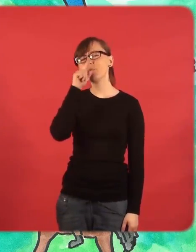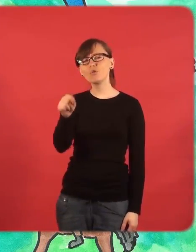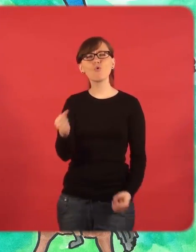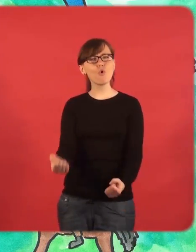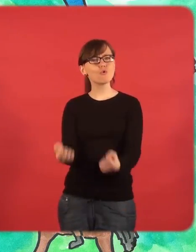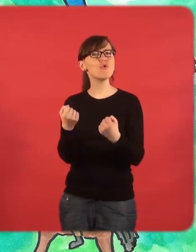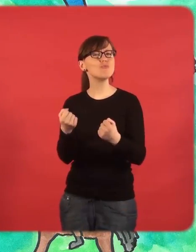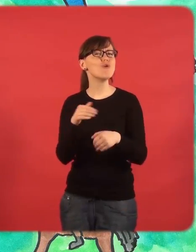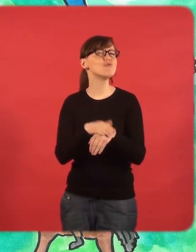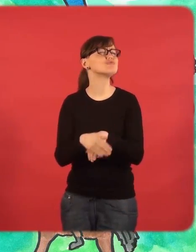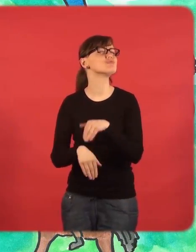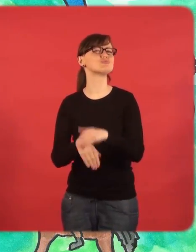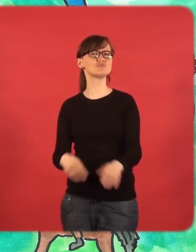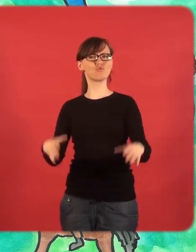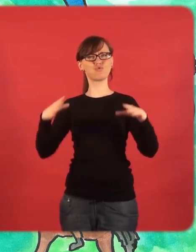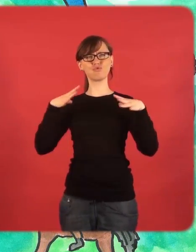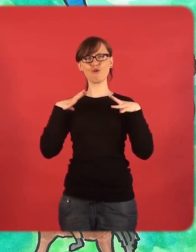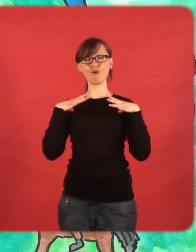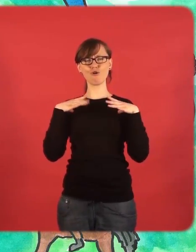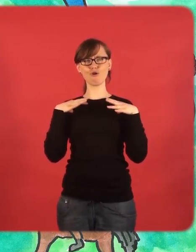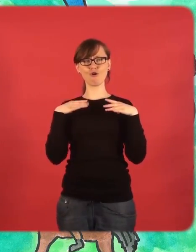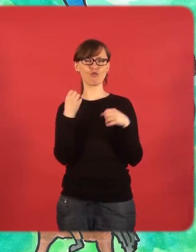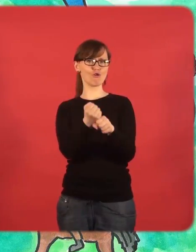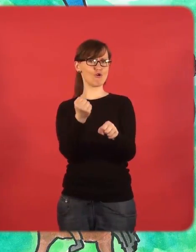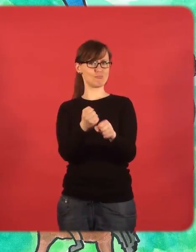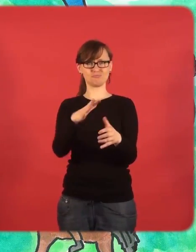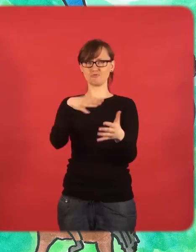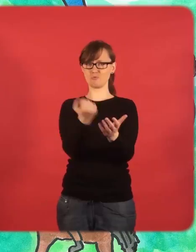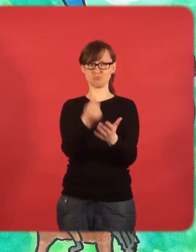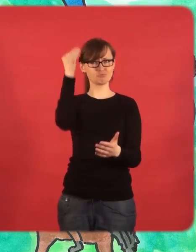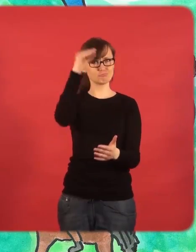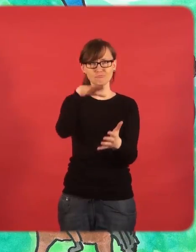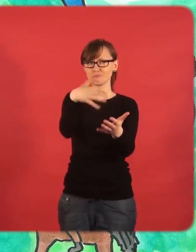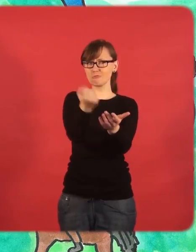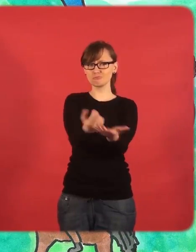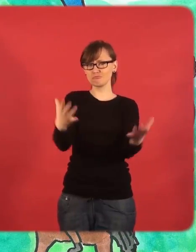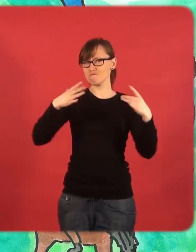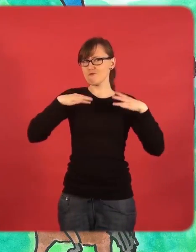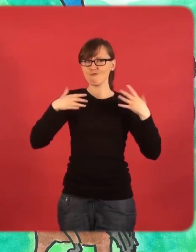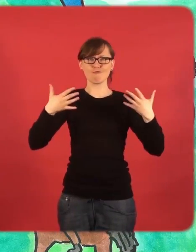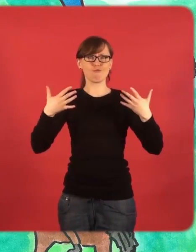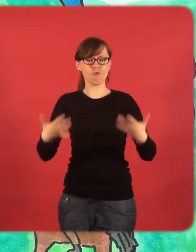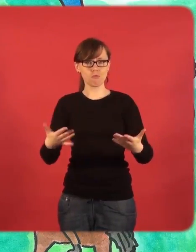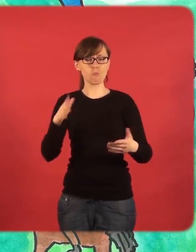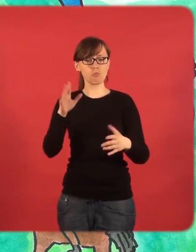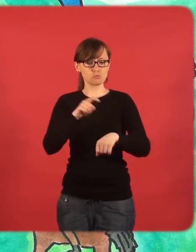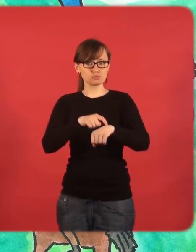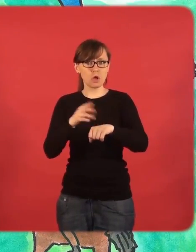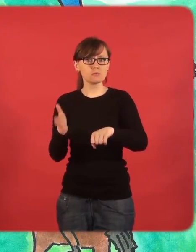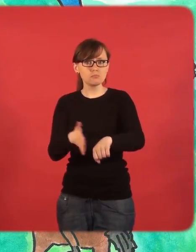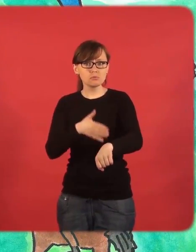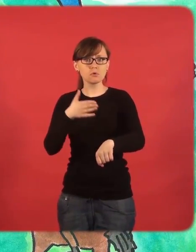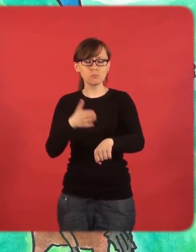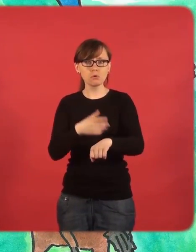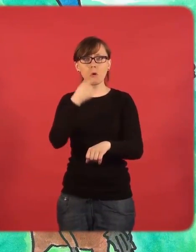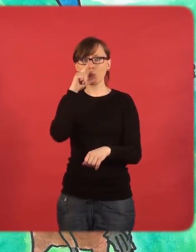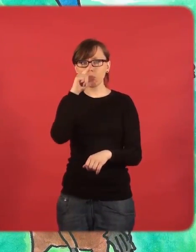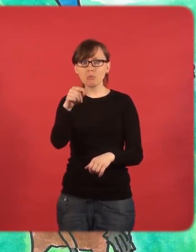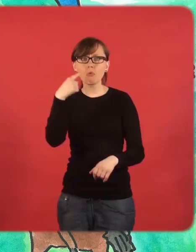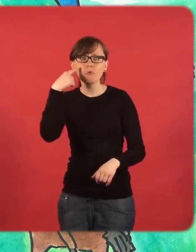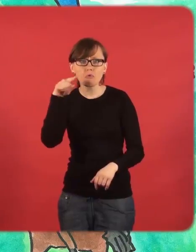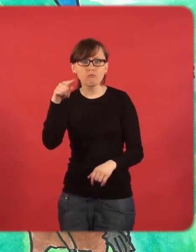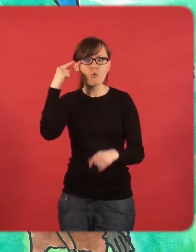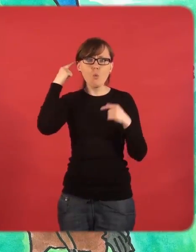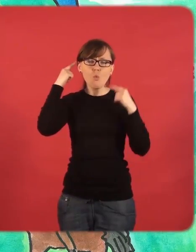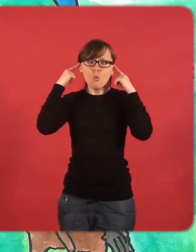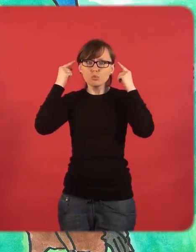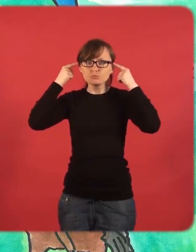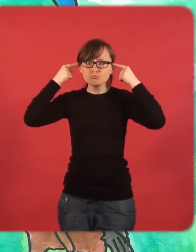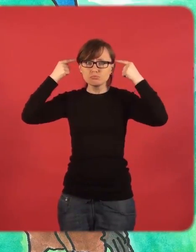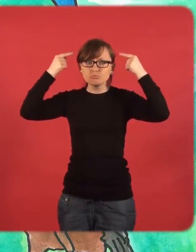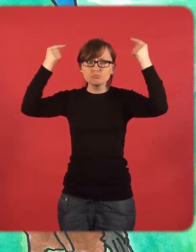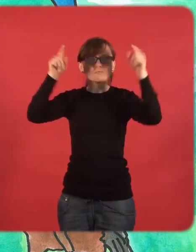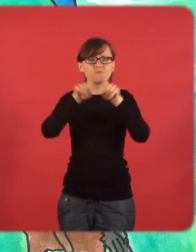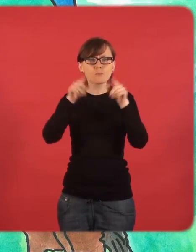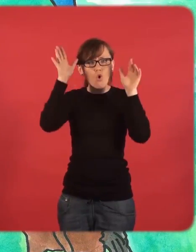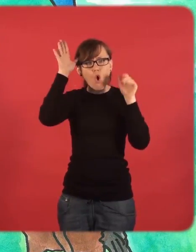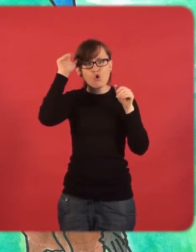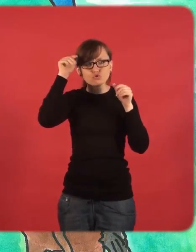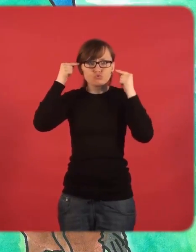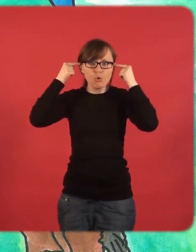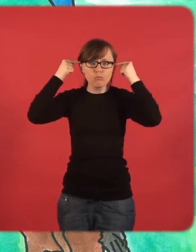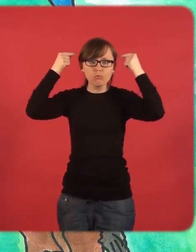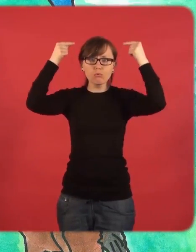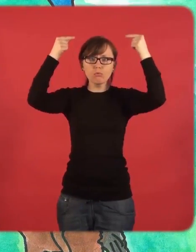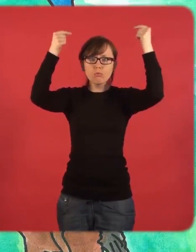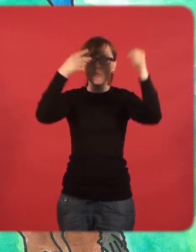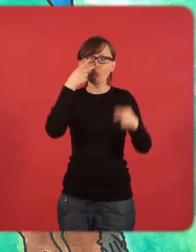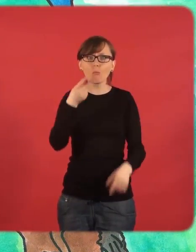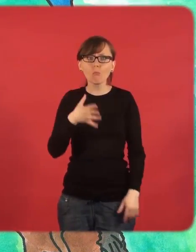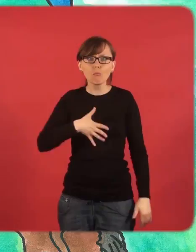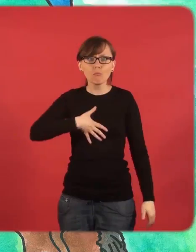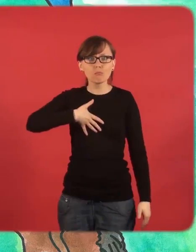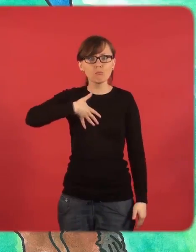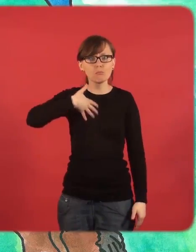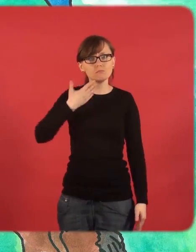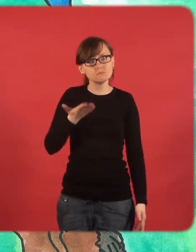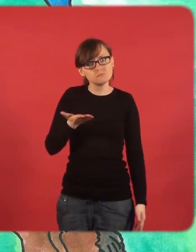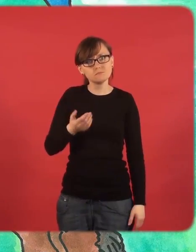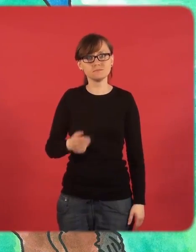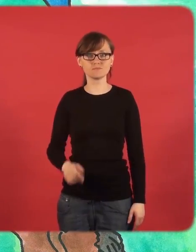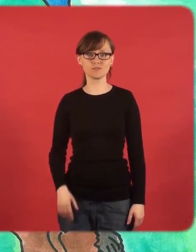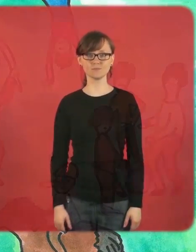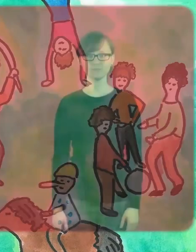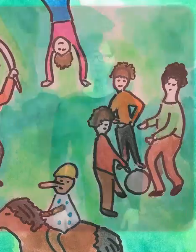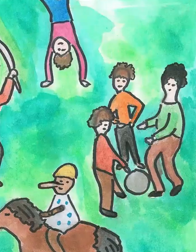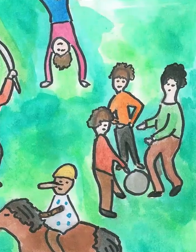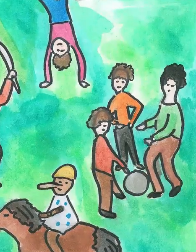Pinokio był bardzo szczęśliwy, bo nie miał żadnych obowiązków, ale po pewnym czasie zauważył, że wyrosły mu ośle uszy.